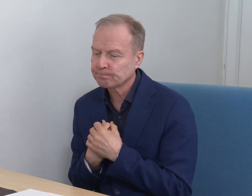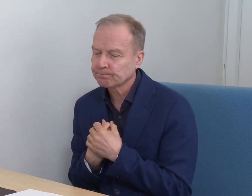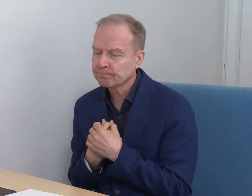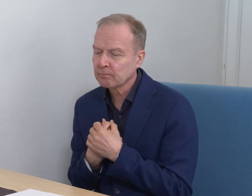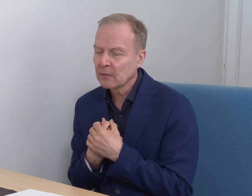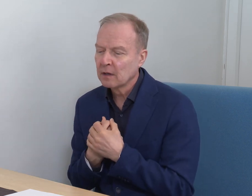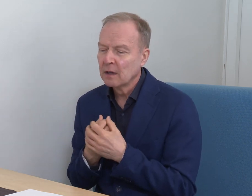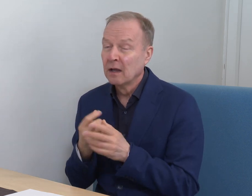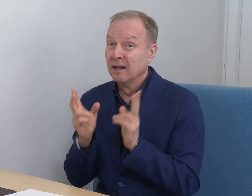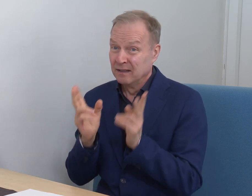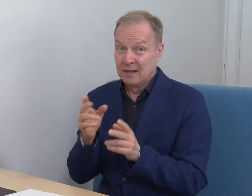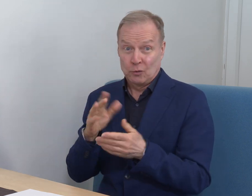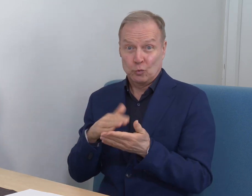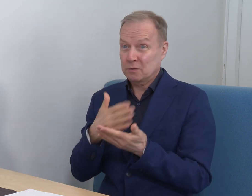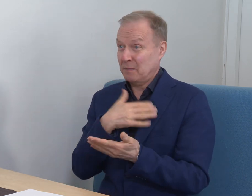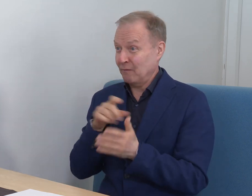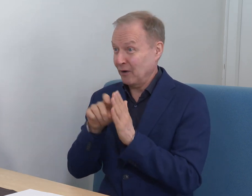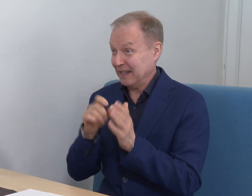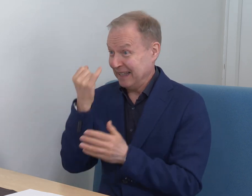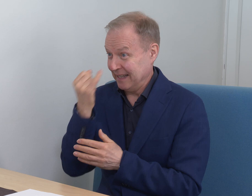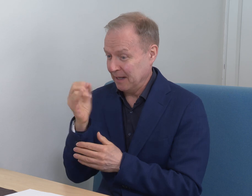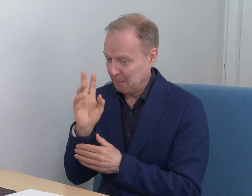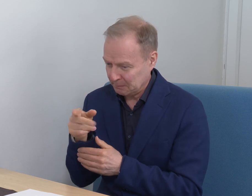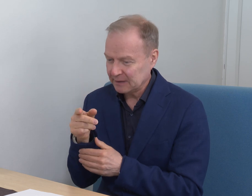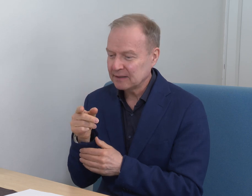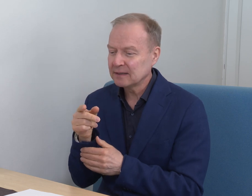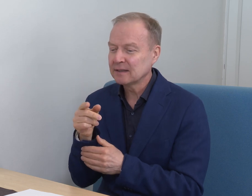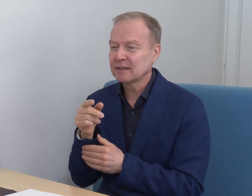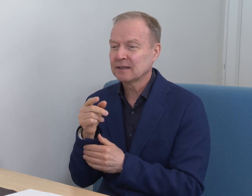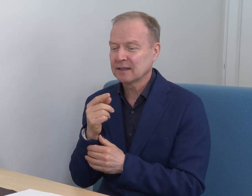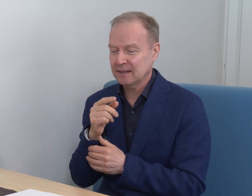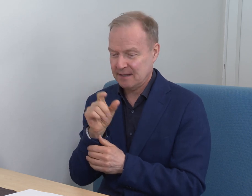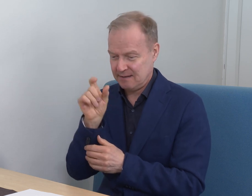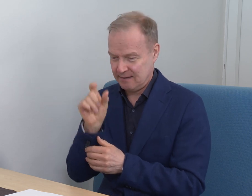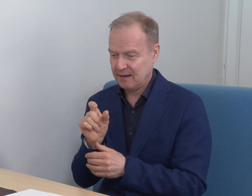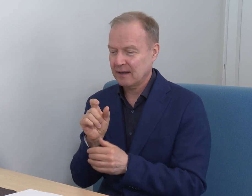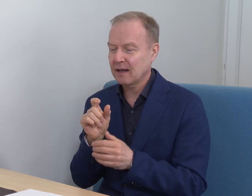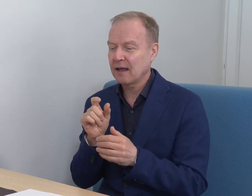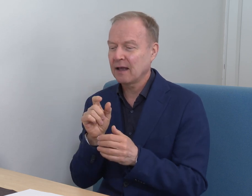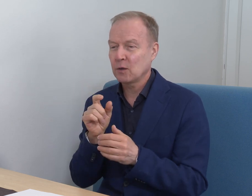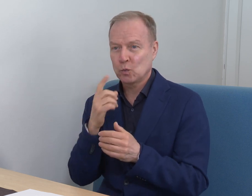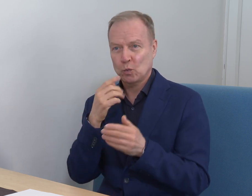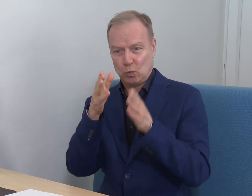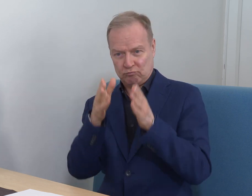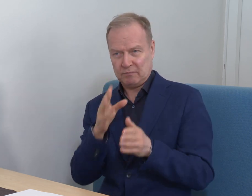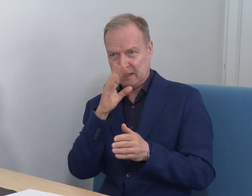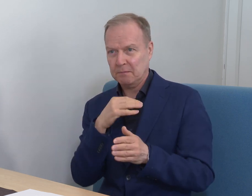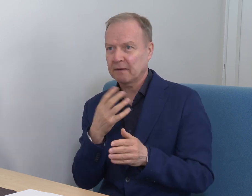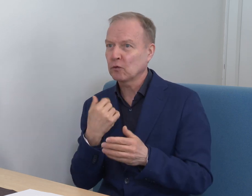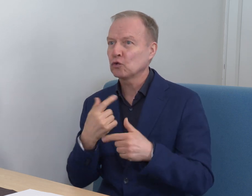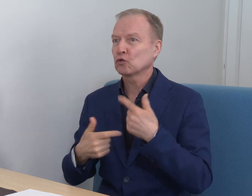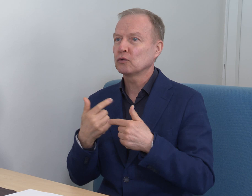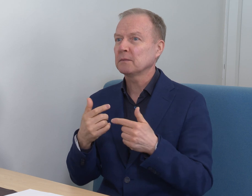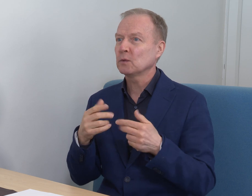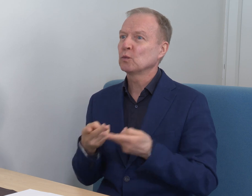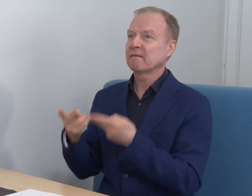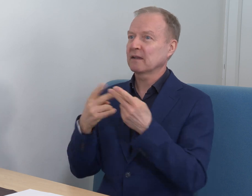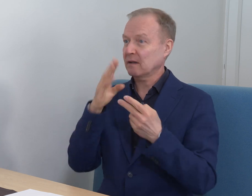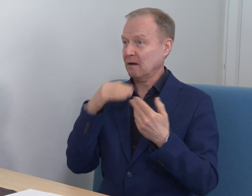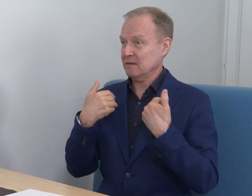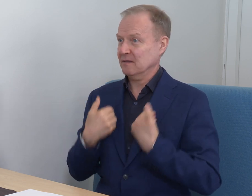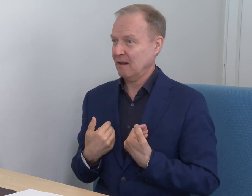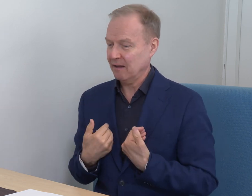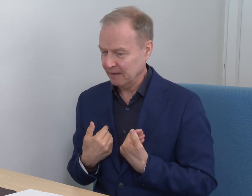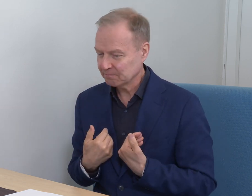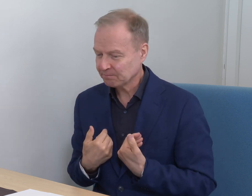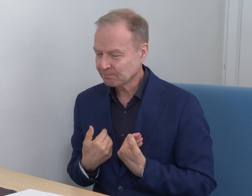Tulkkauspalvelulain tavoite on edistää mahdollisuuksia toimia yhdenvertaisena yhteiskunnan jäsenenä.